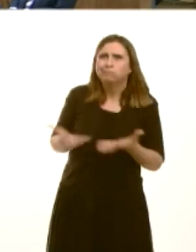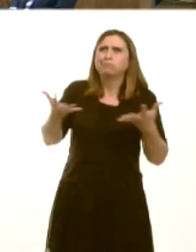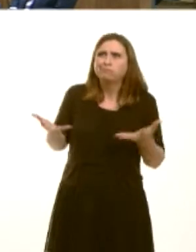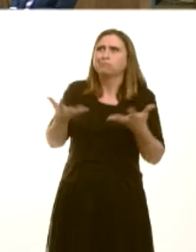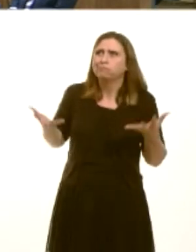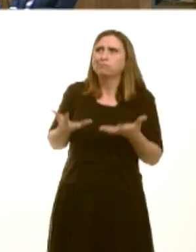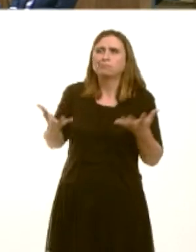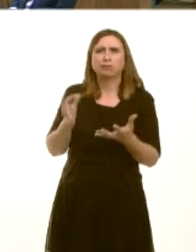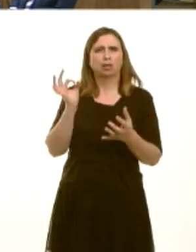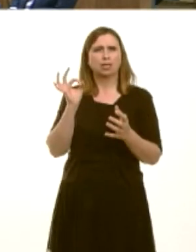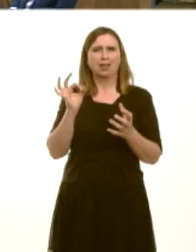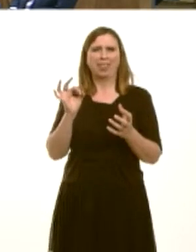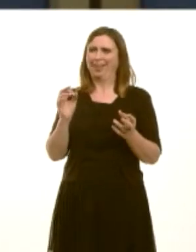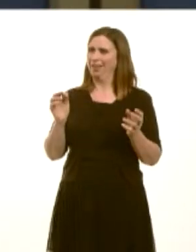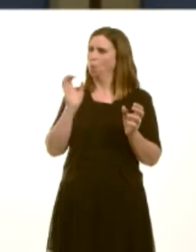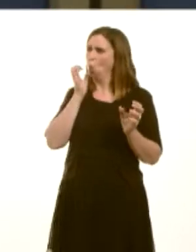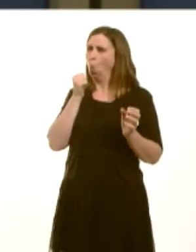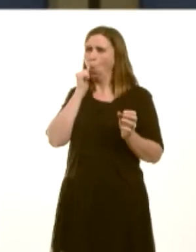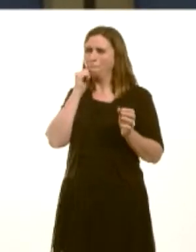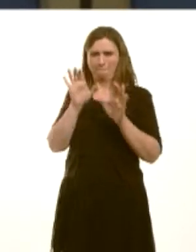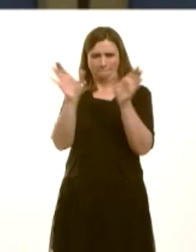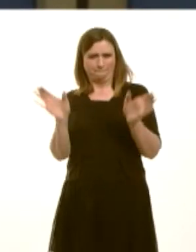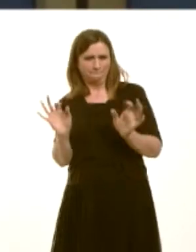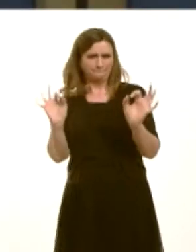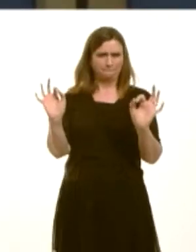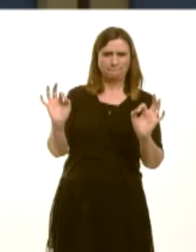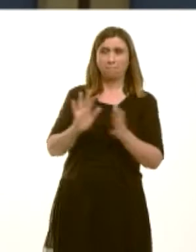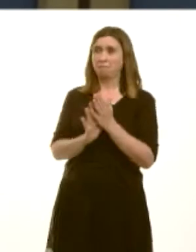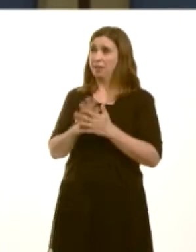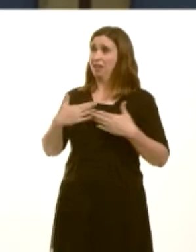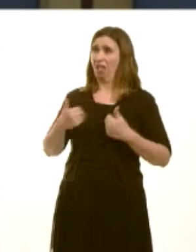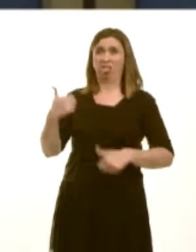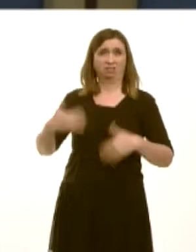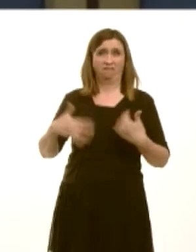living in those draughty properties suffers. Youíve mentioned Nest and Arbed. Can I say